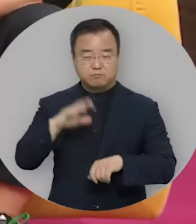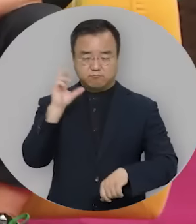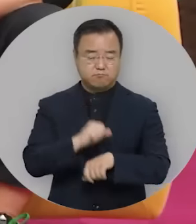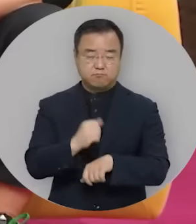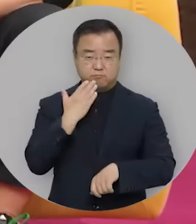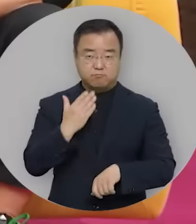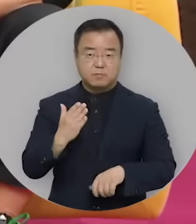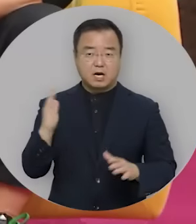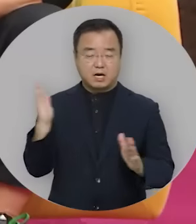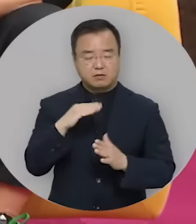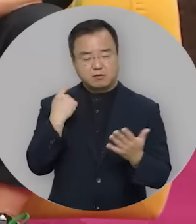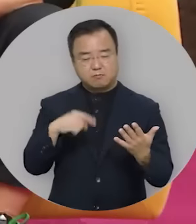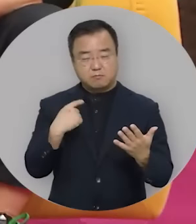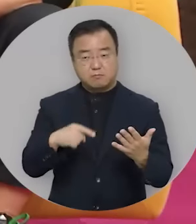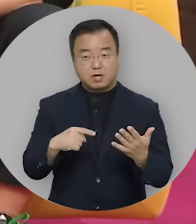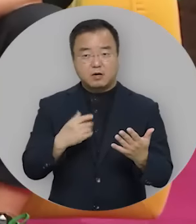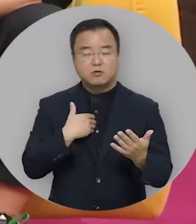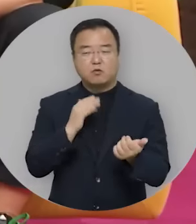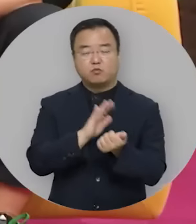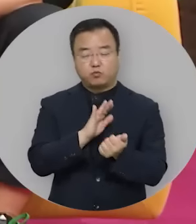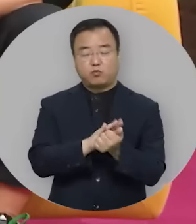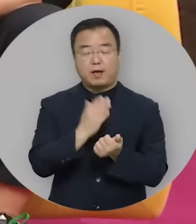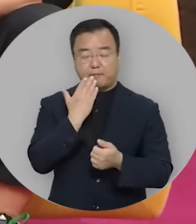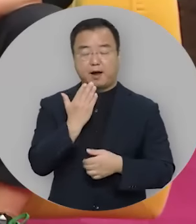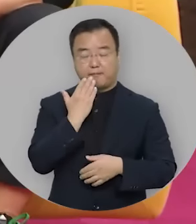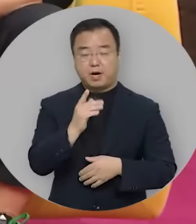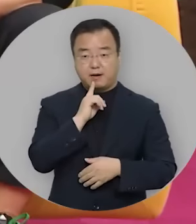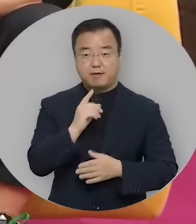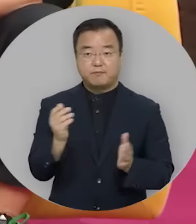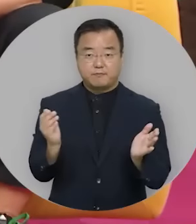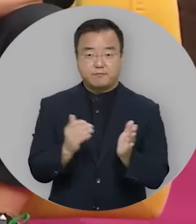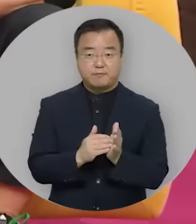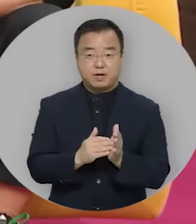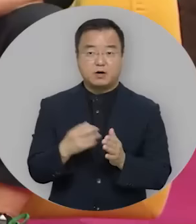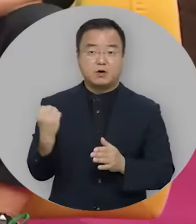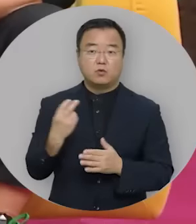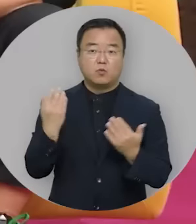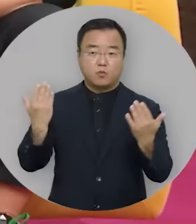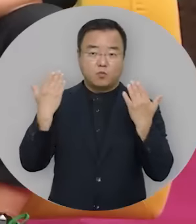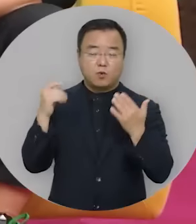그리고 또 학생들을 가르치는 걸 도울 수도 있다고 얘기하고 또 우리 학교에서도